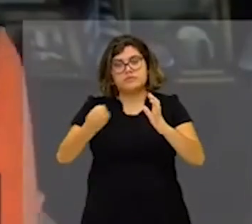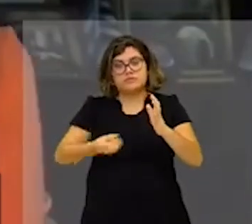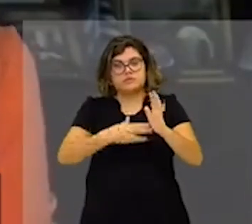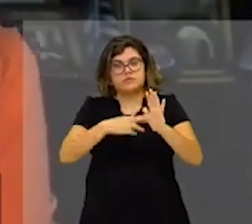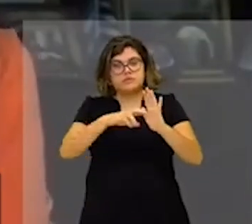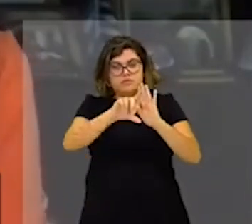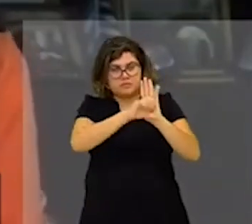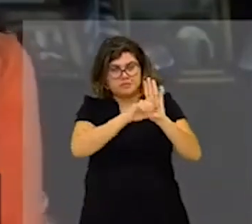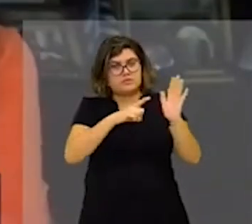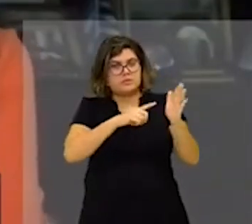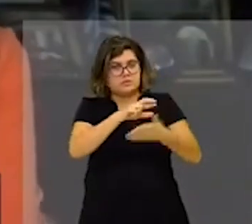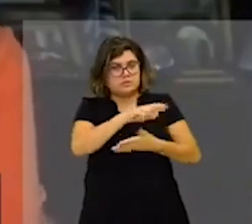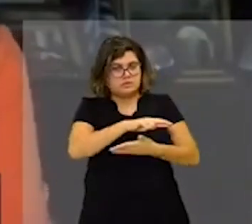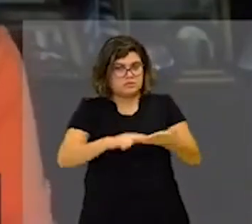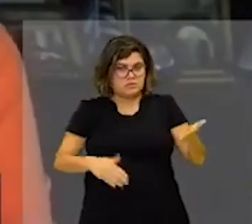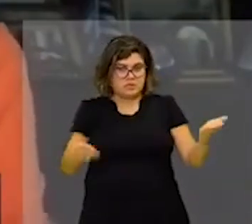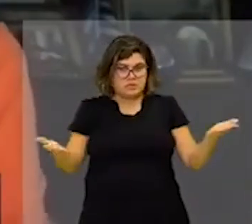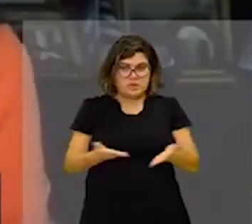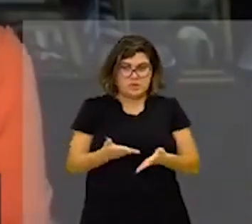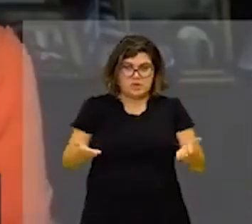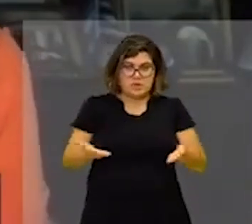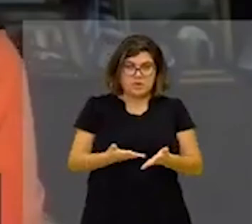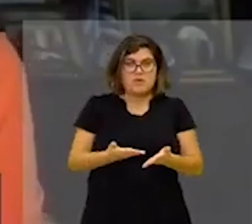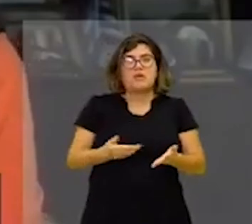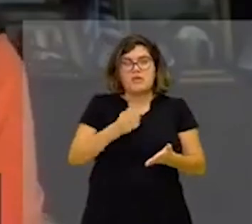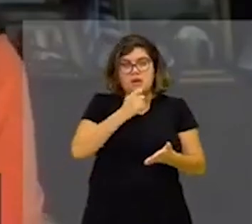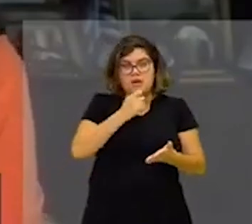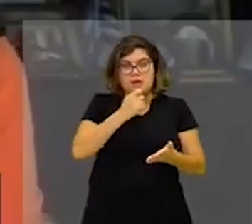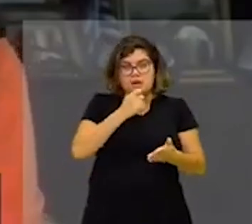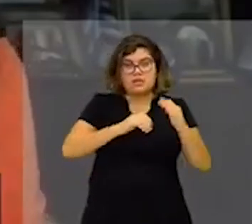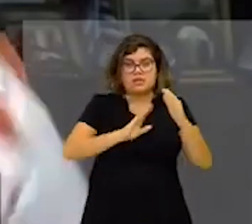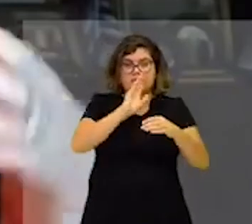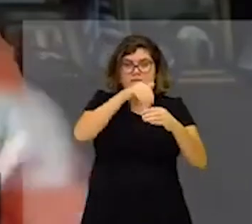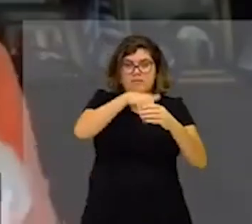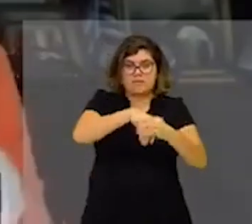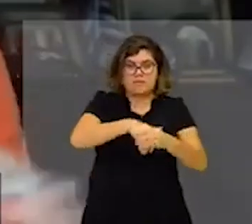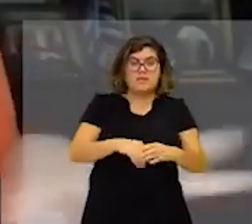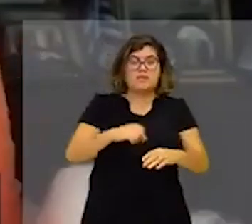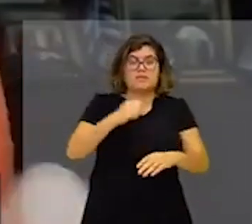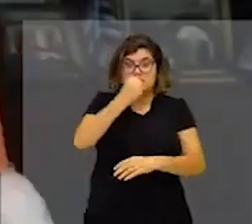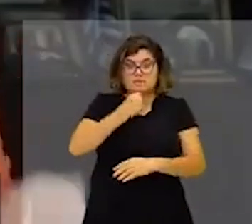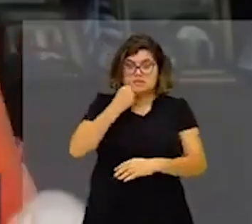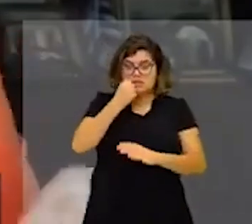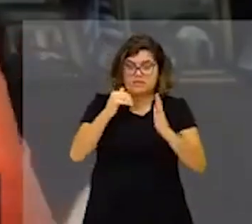encaminhado agora na pendente de apreciação para votação no senado federal que a emenda nº